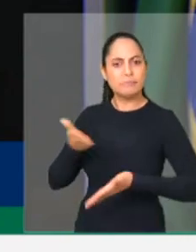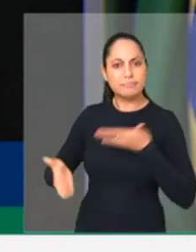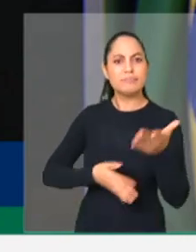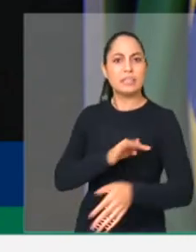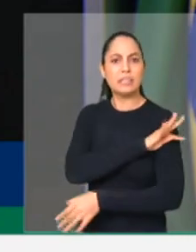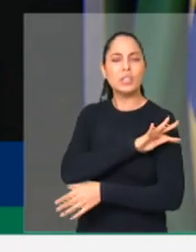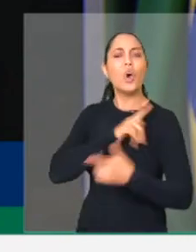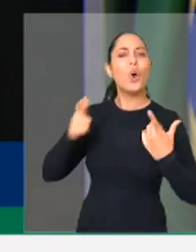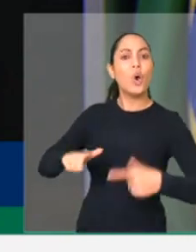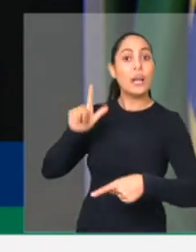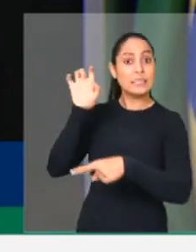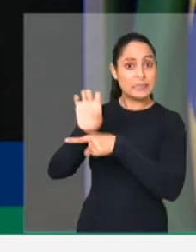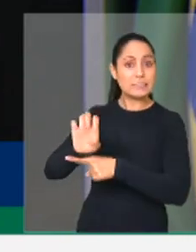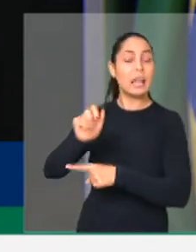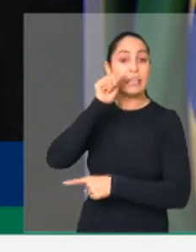QUE ESSAS CATEGORIAS PARA TER UM PISO SALARIAL DECENTE E